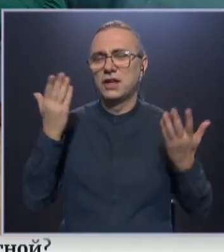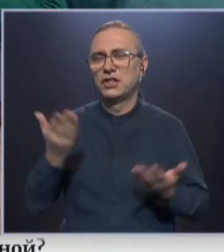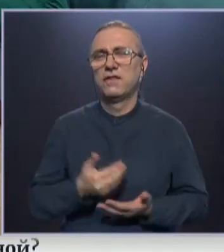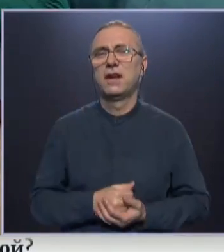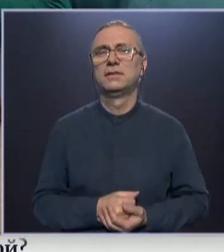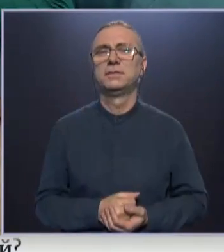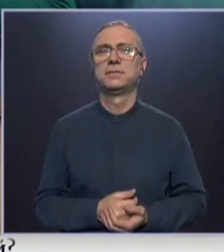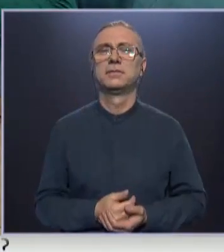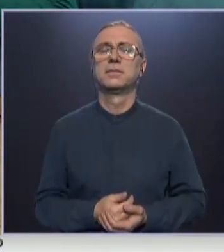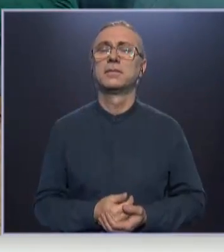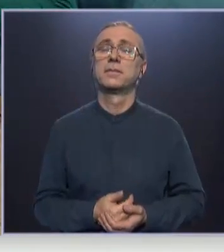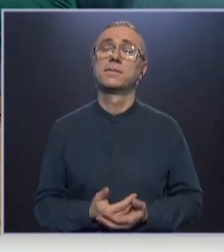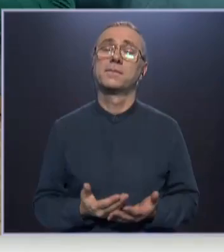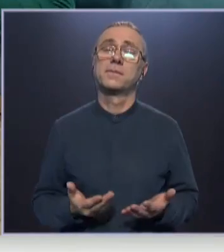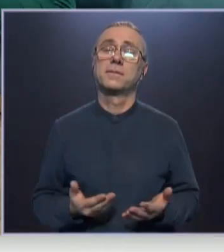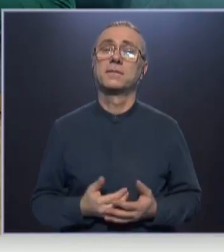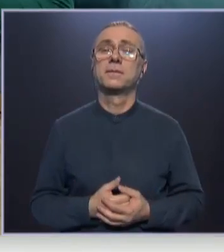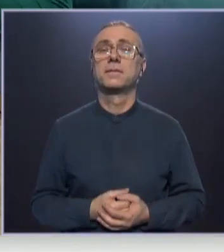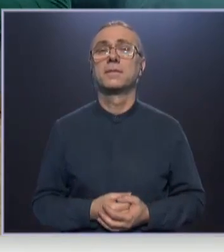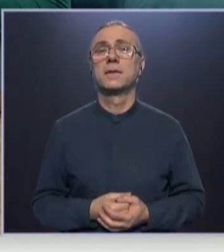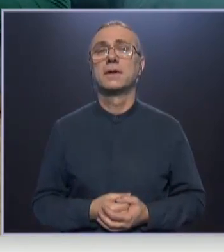пускай и благословенным плоде Виноградной Лозы